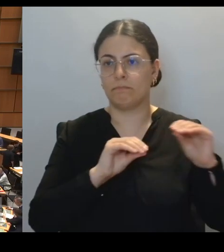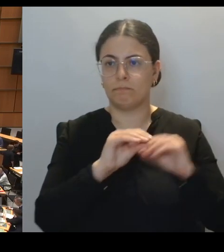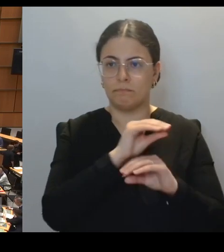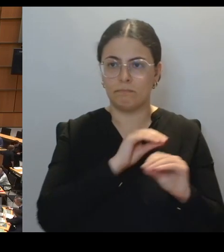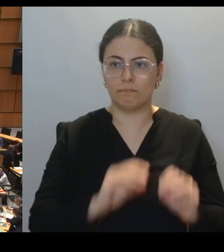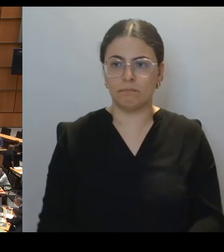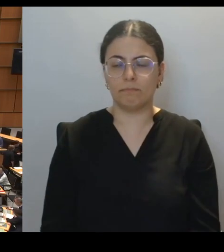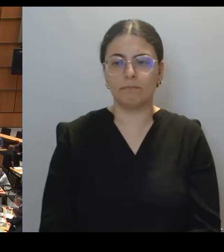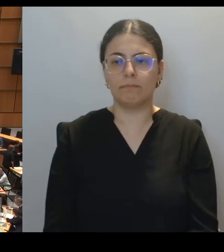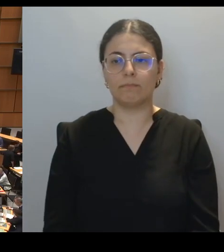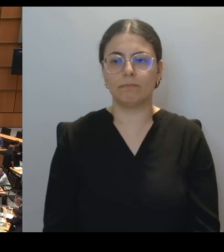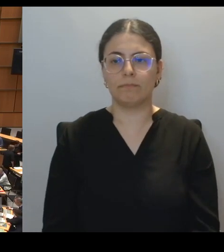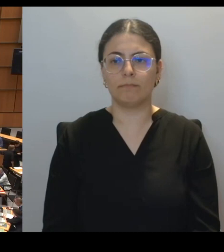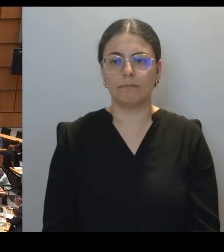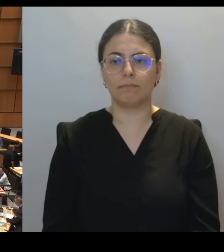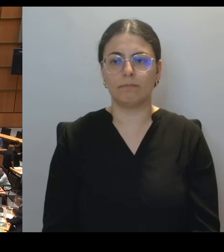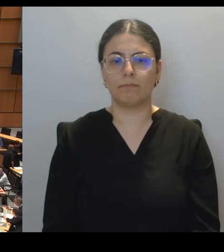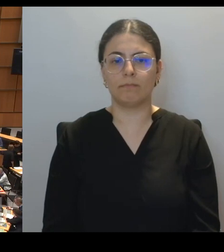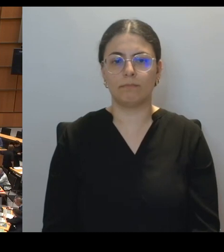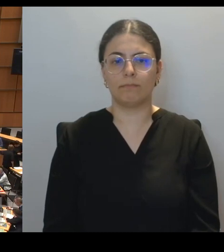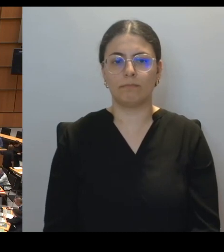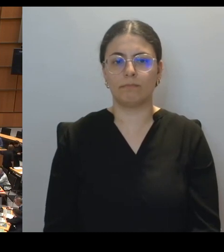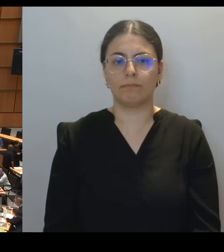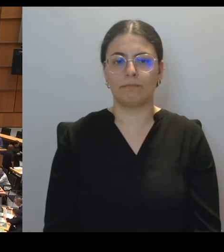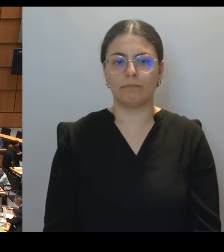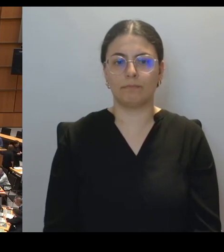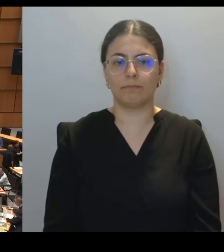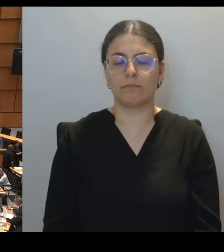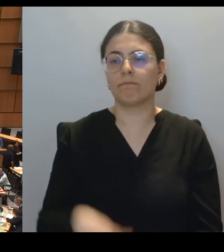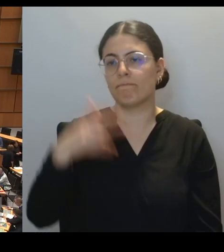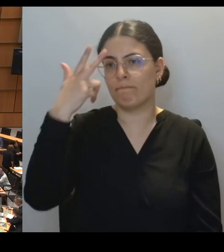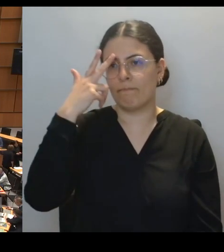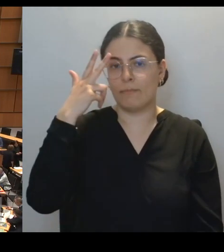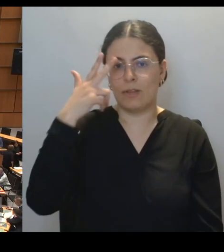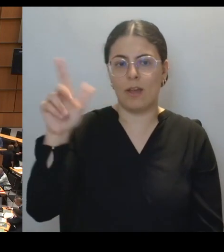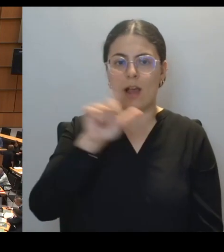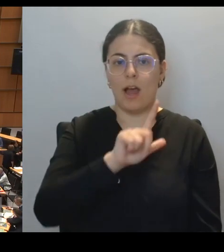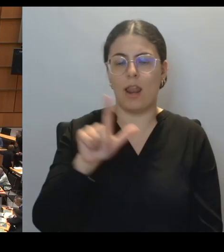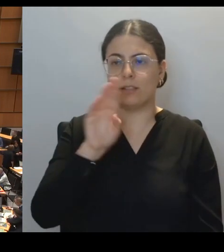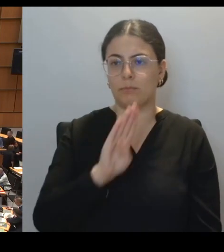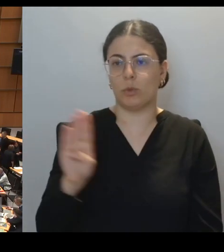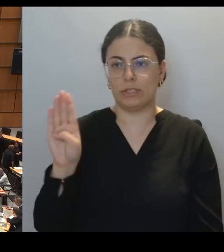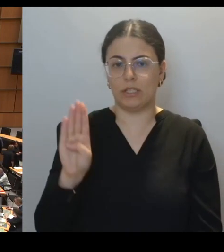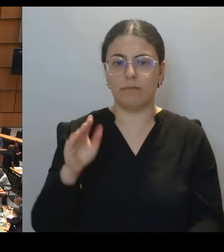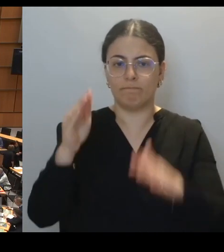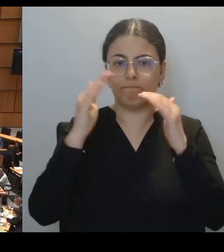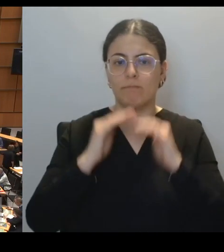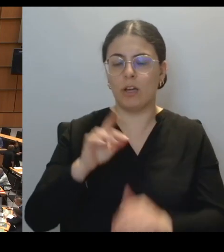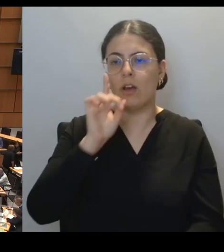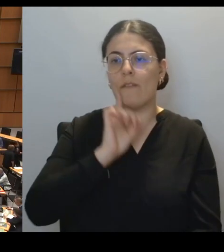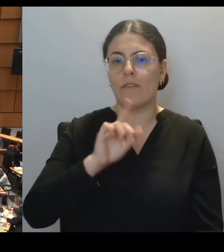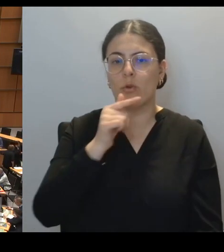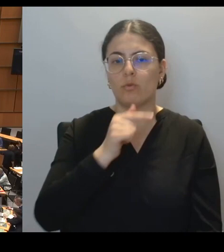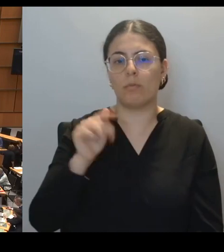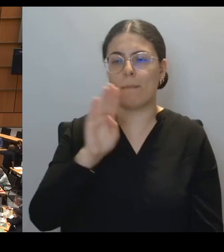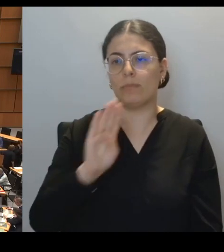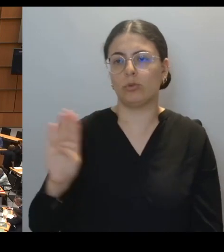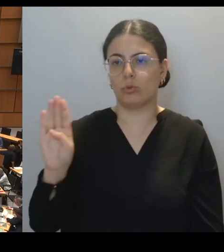Herr Lars Bozian, Frau Tuba Bozkurt, Frau Kerstin Brauner Frau Elke Breitenbach